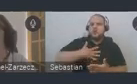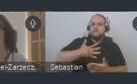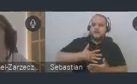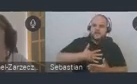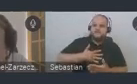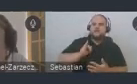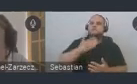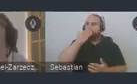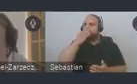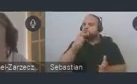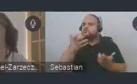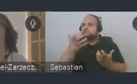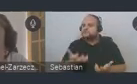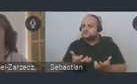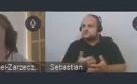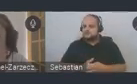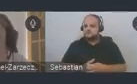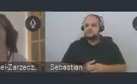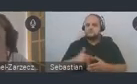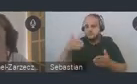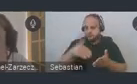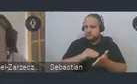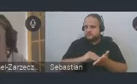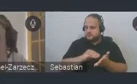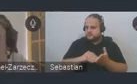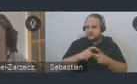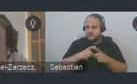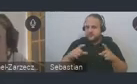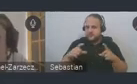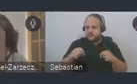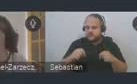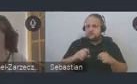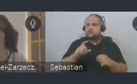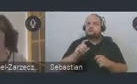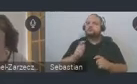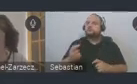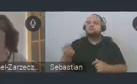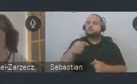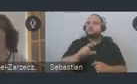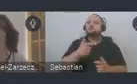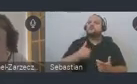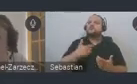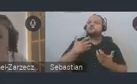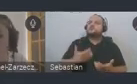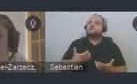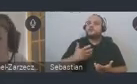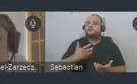To już można poprosić o zapisanie na karteczkach. "Z czym przyszłam? Czego oczekuję po kursie, warsztacie?"